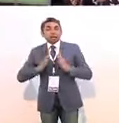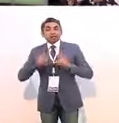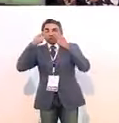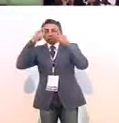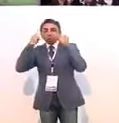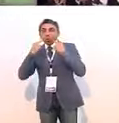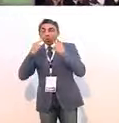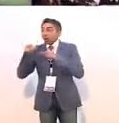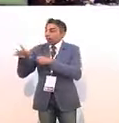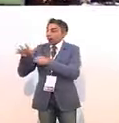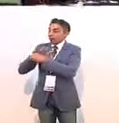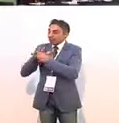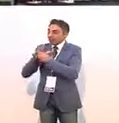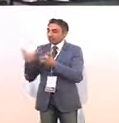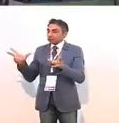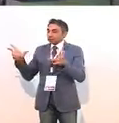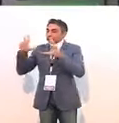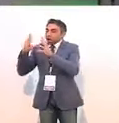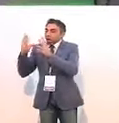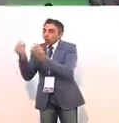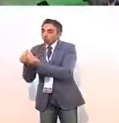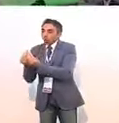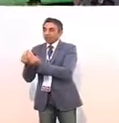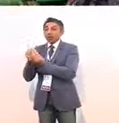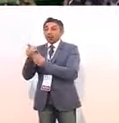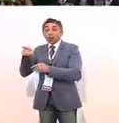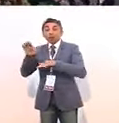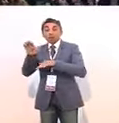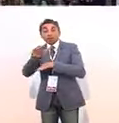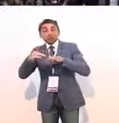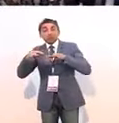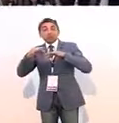quella famiglia si è riformata, quel ragazzino si è sposato, quella ragazza è uscita dalla